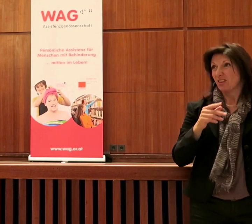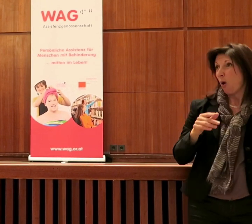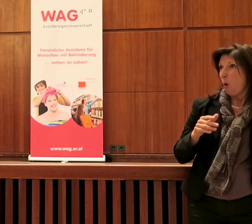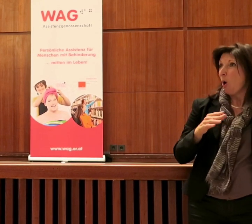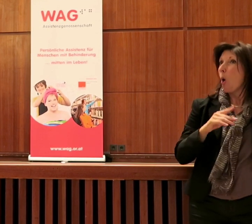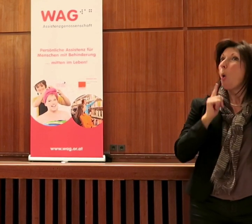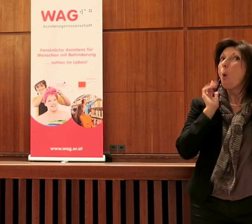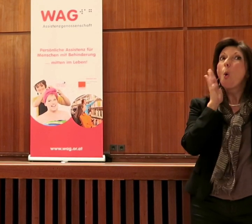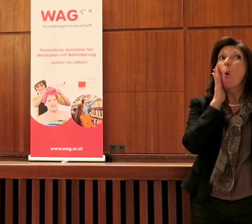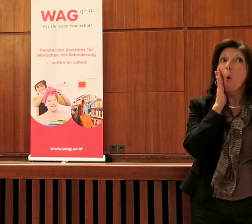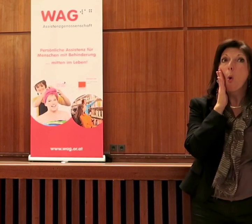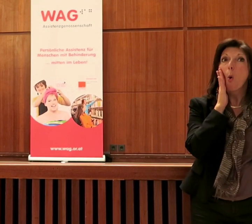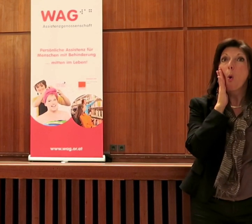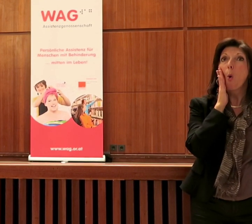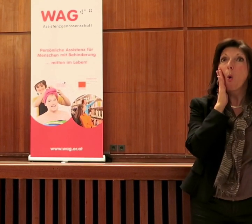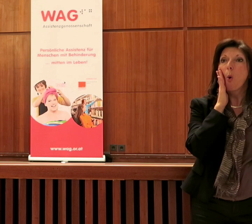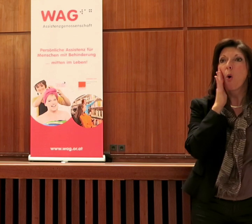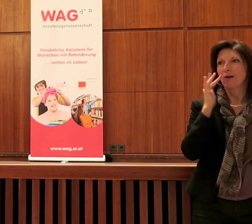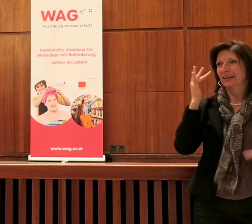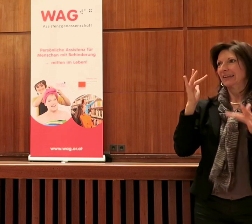kann das heißen: "Blinder ich brauche etwas von dir".